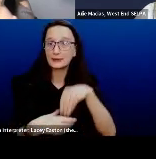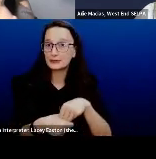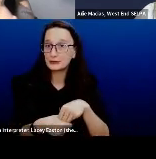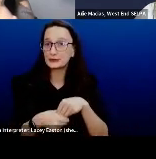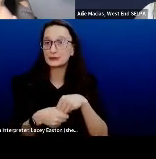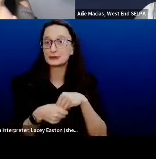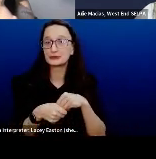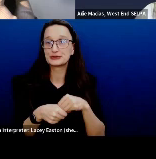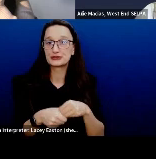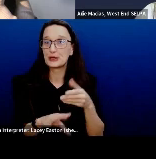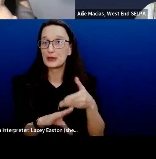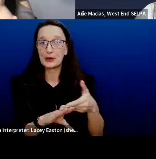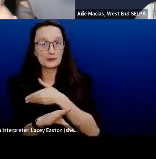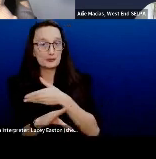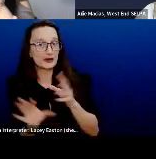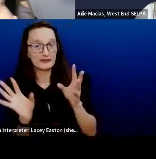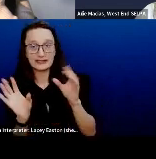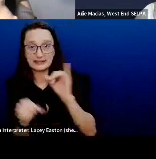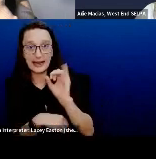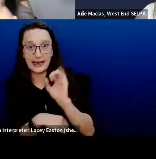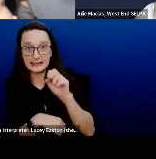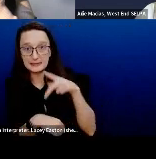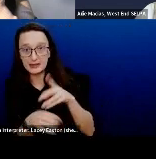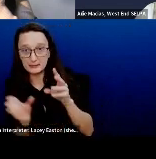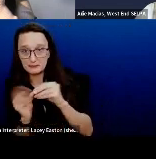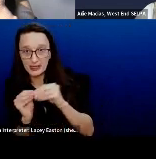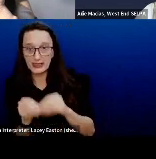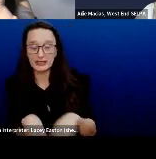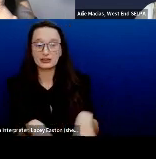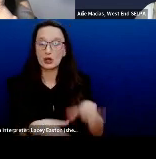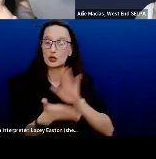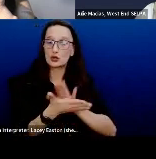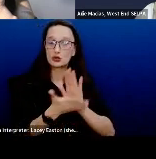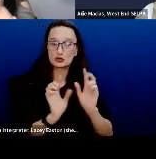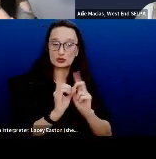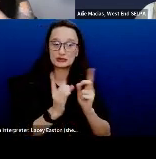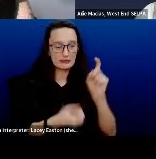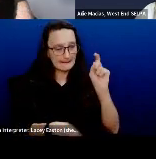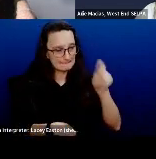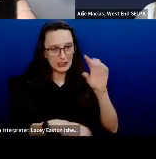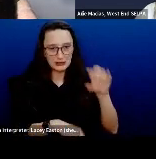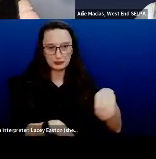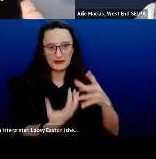El distrito escolar debe brindarles a los padres acceso a los registros y copias si se solicitan dentro de los cinco